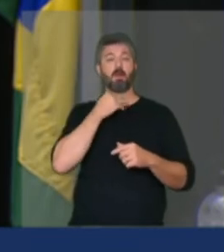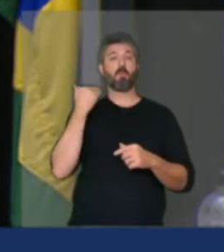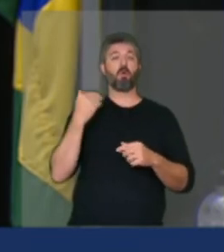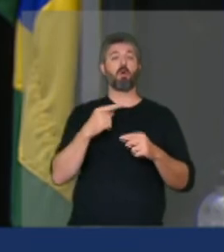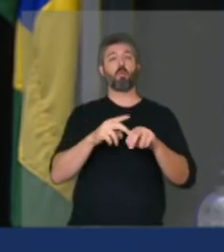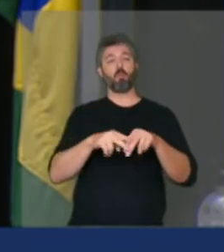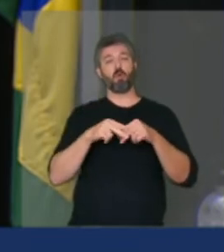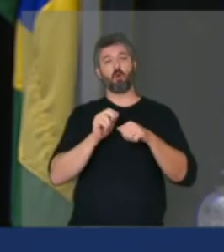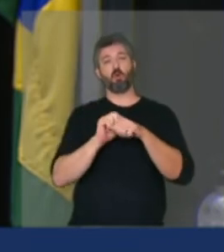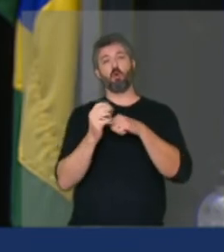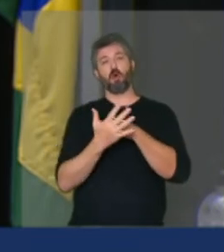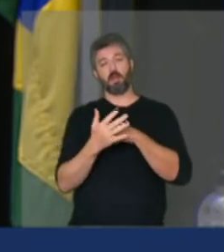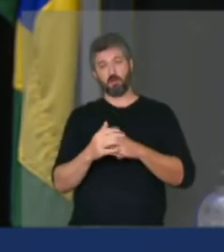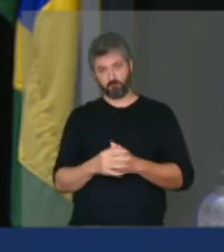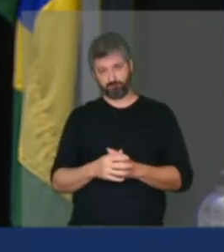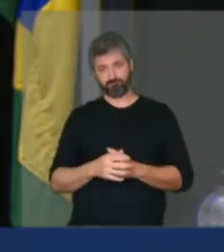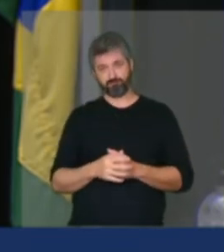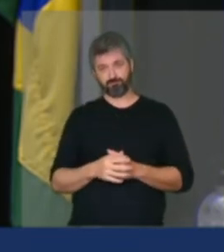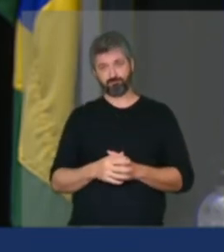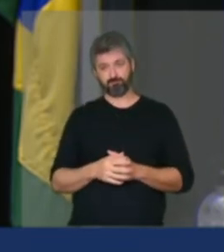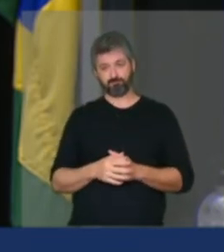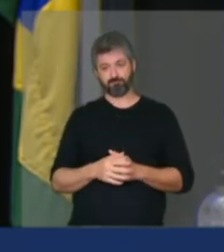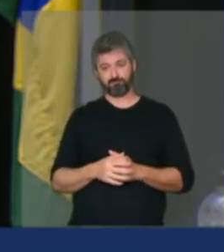PRESIDENTE. -- [PRESIDENTE]: OK,